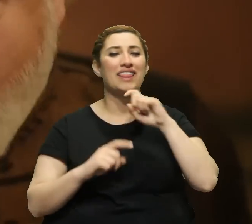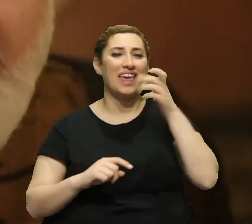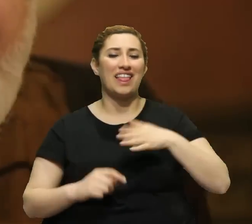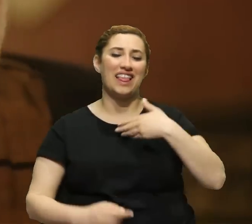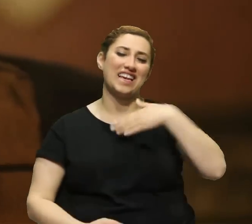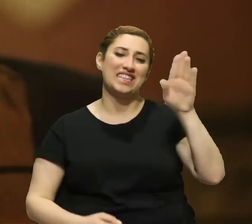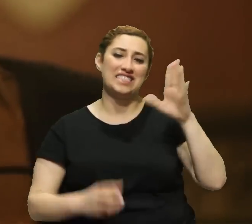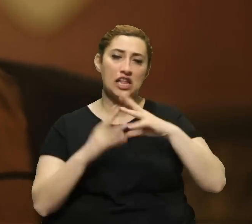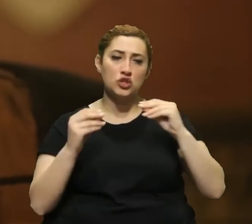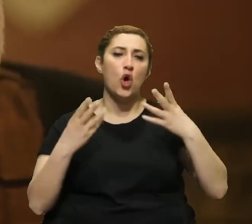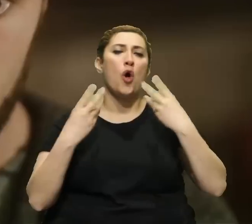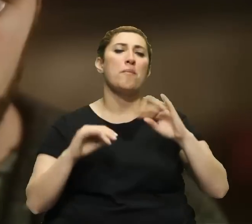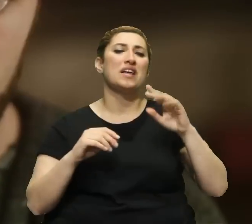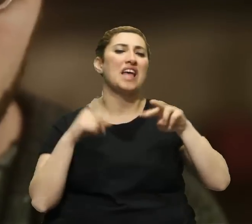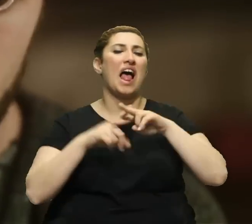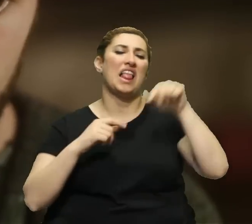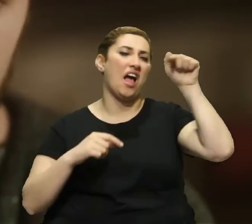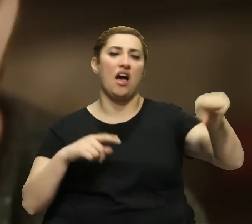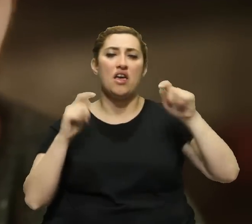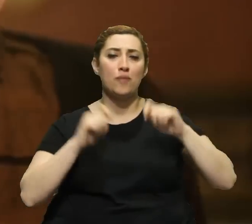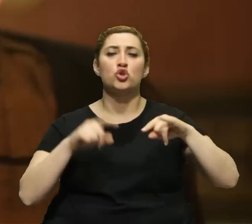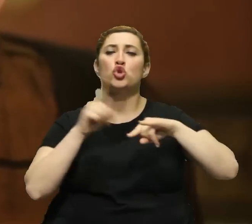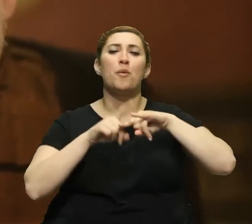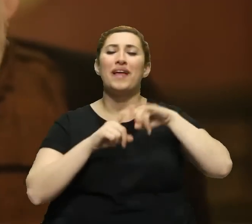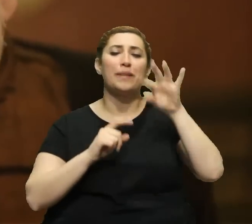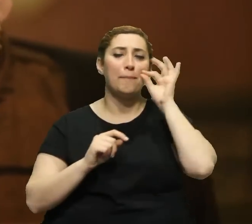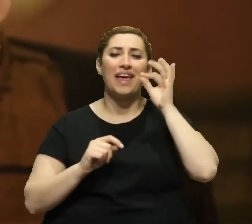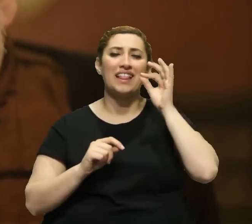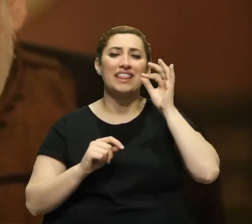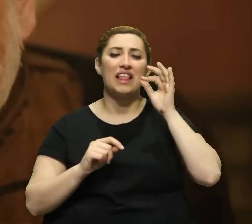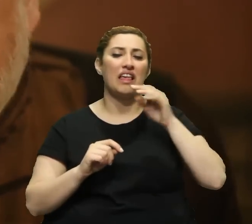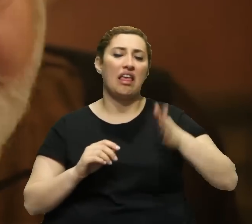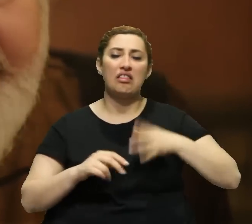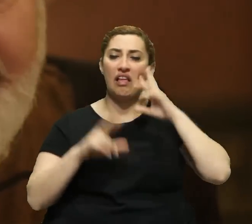Olmadı, Aliağa'ya insin Nizamettin Bey’in yanında kapılansın.